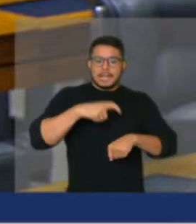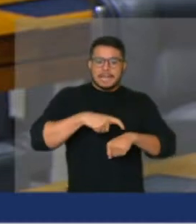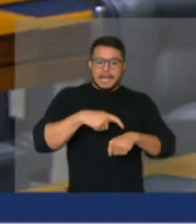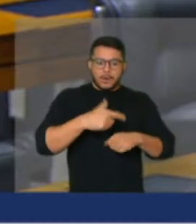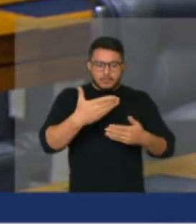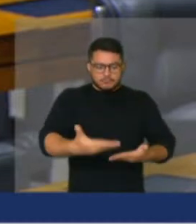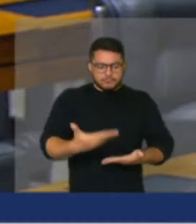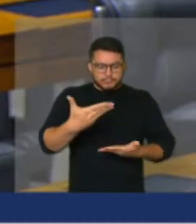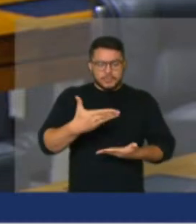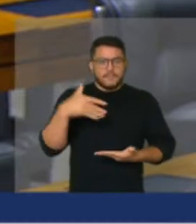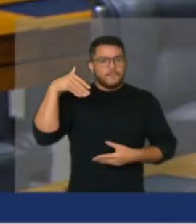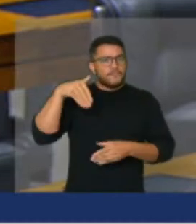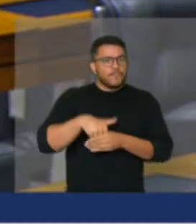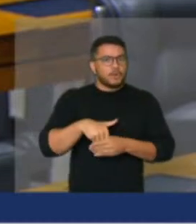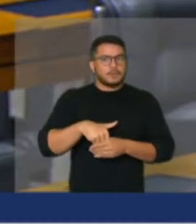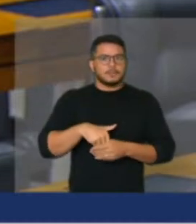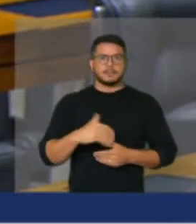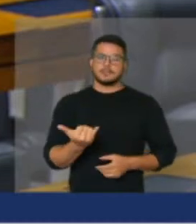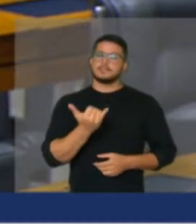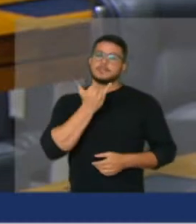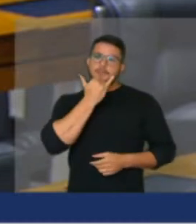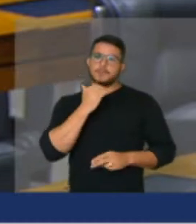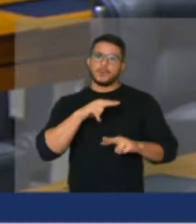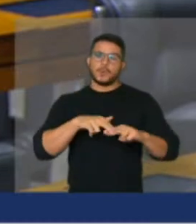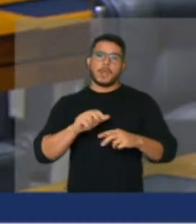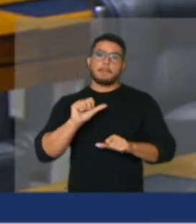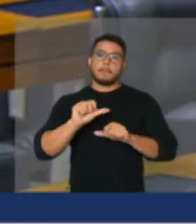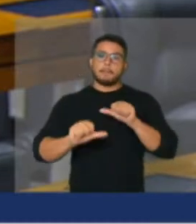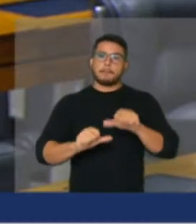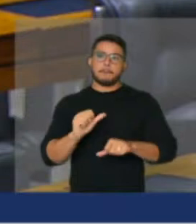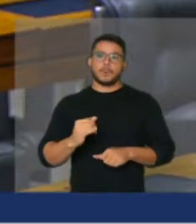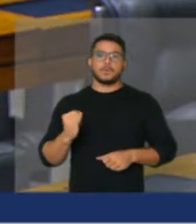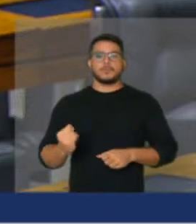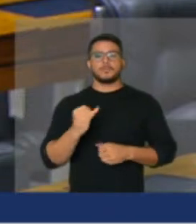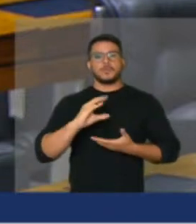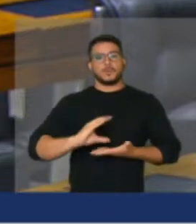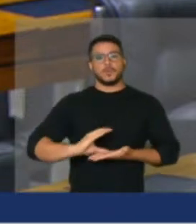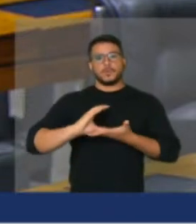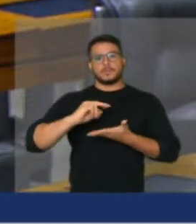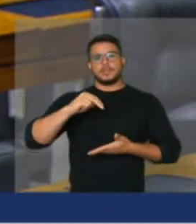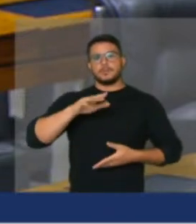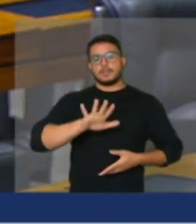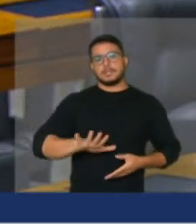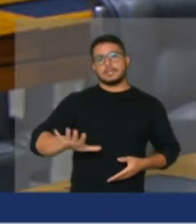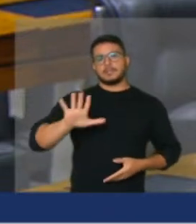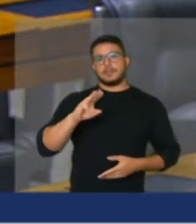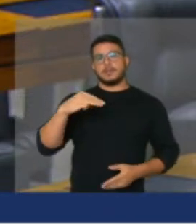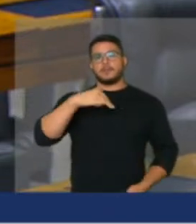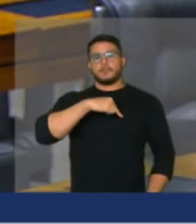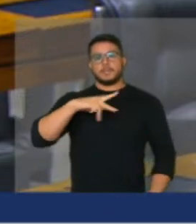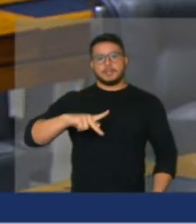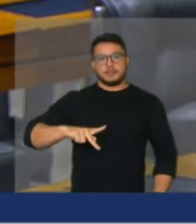IMPORTANTE NO CONSELHO NACIONAL DO MINISTÉRIO PÚBLICO MUDANÇAS QUE NEM BANDIDO AQUI TEM NO CASO DA PRESCRIÇÃO, NÓS FAZEMOS UM APELO PARA QUE ESSA MATÉRIA